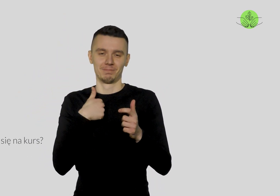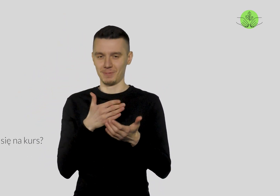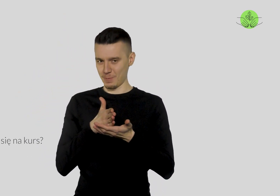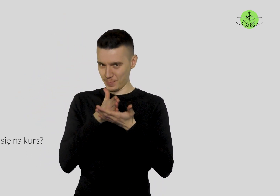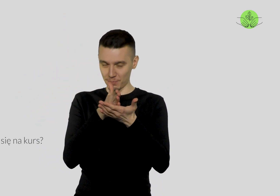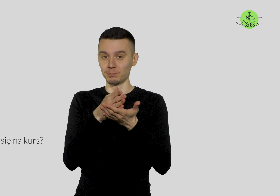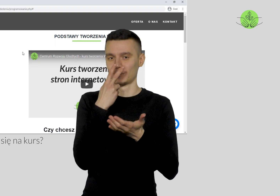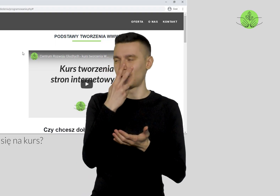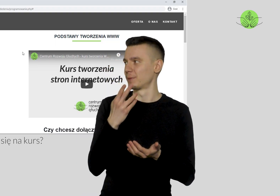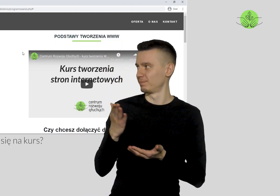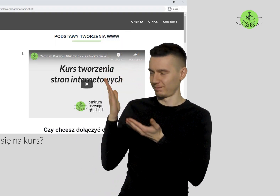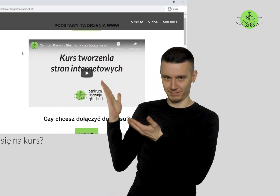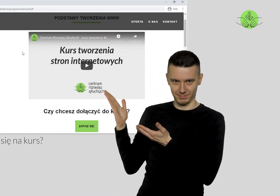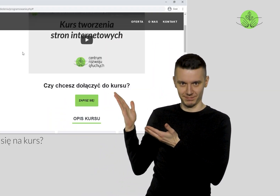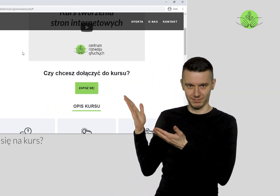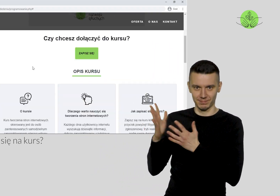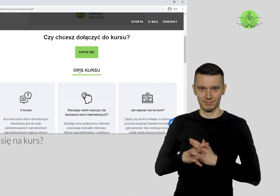Pomogę i pokażę prezentację.